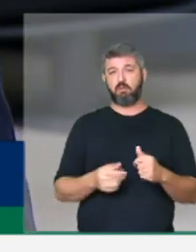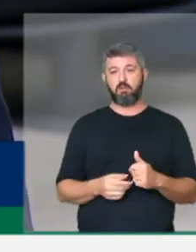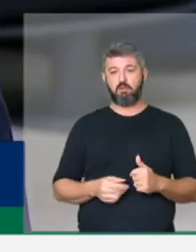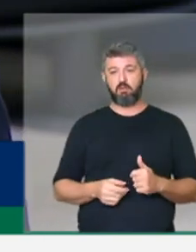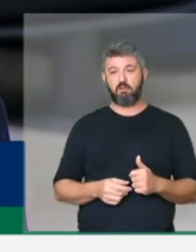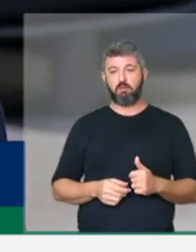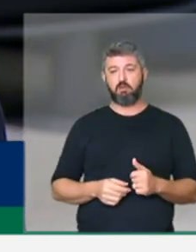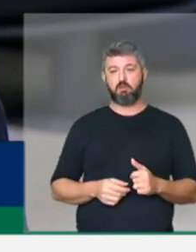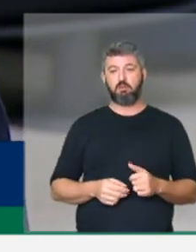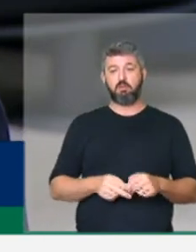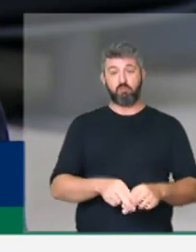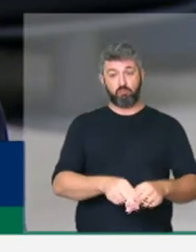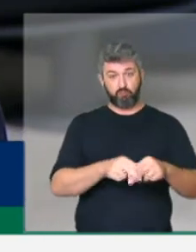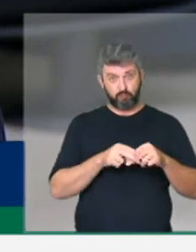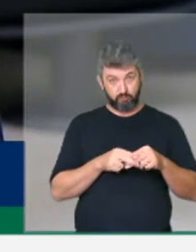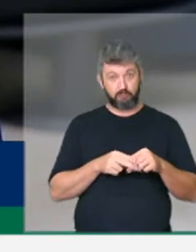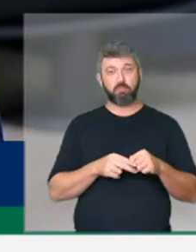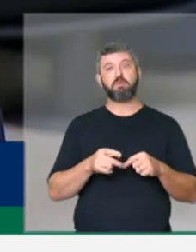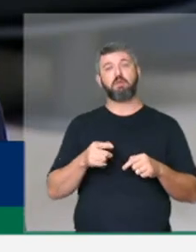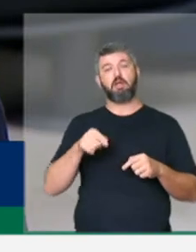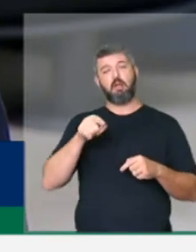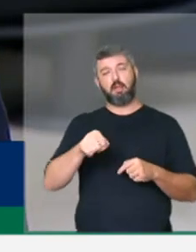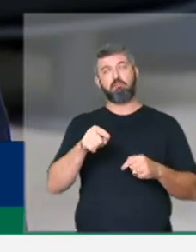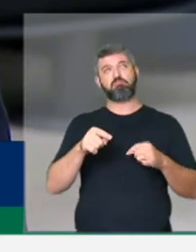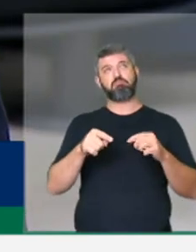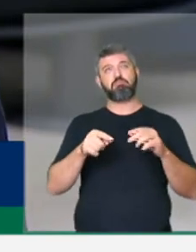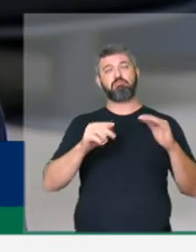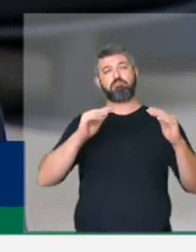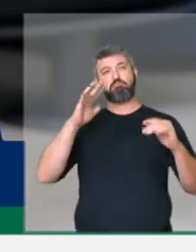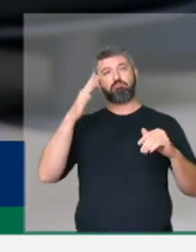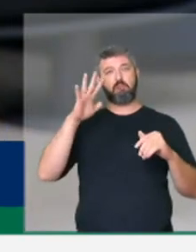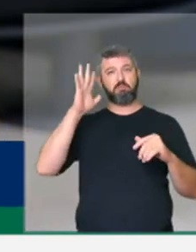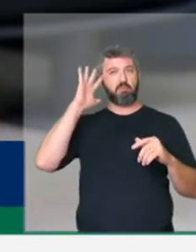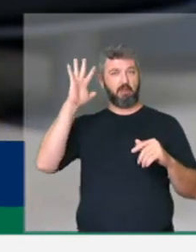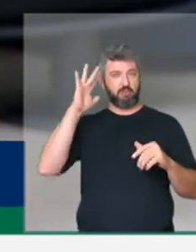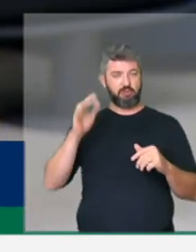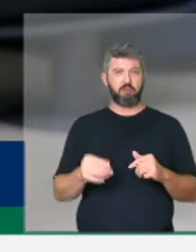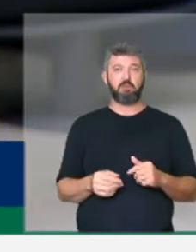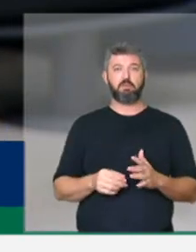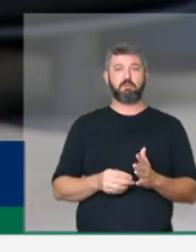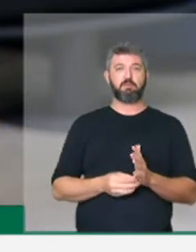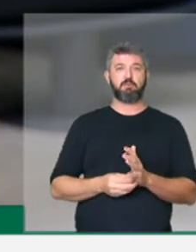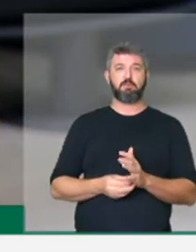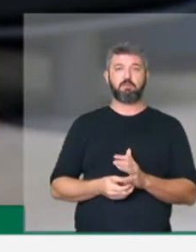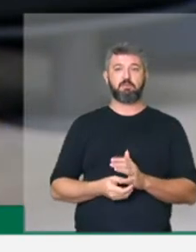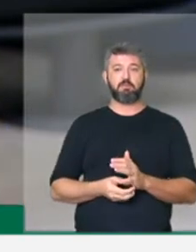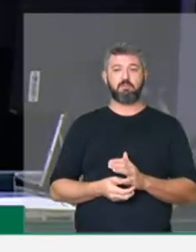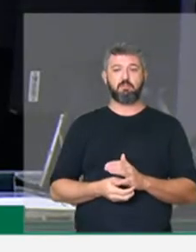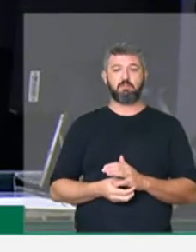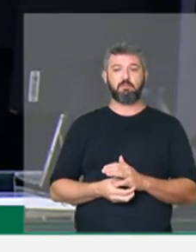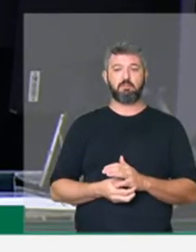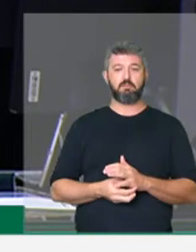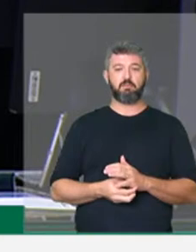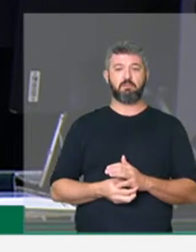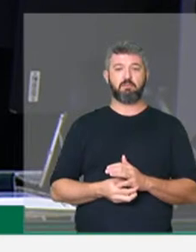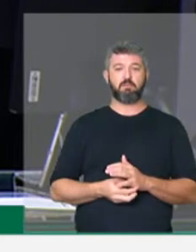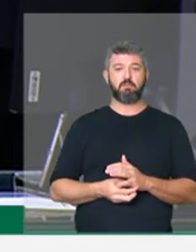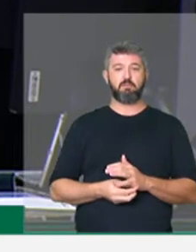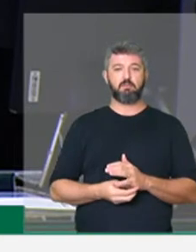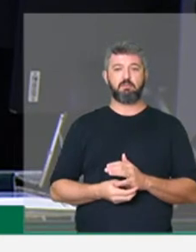CONCLUIR? -- [DEPUTADO]: NÃO VOU USAR O CRITÉRIO DO AGIOTA. COBRA JURO ALTO E DIZ ELE NÃO ME PAGA MAS EU LASCO ELE NO JUROS. ISSO NÃO SERVE PRA